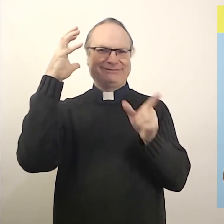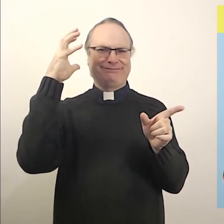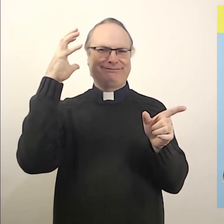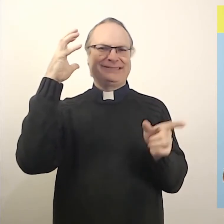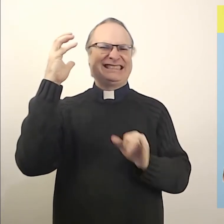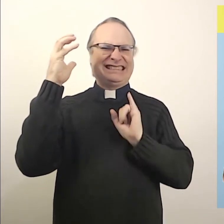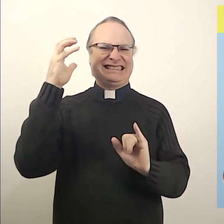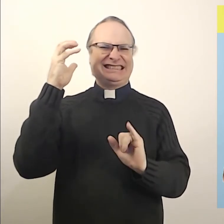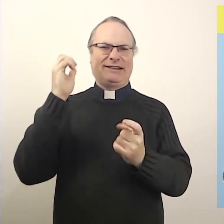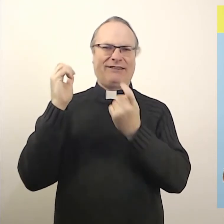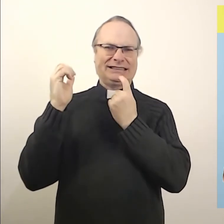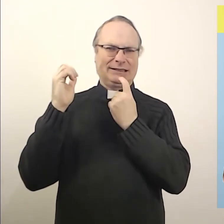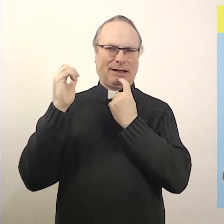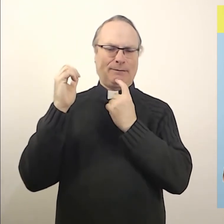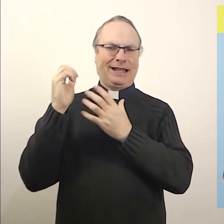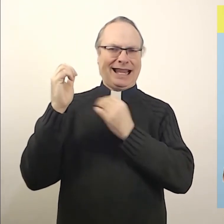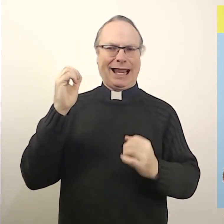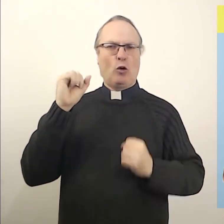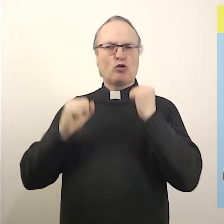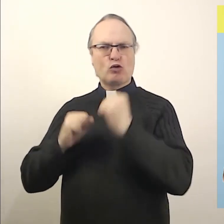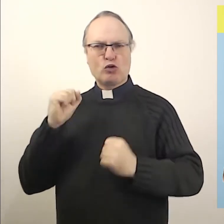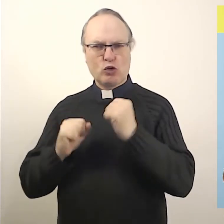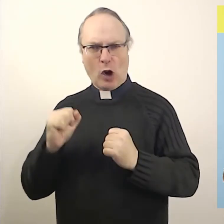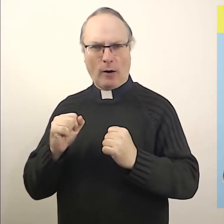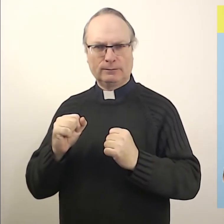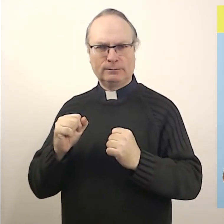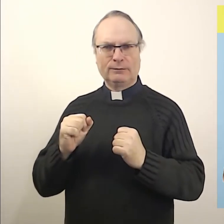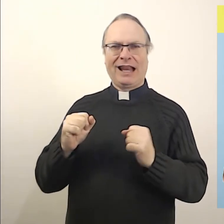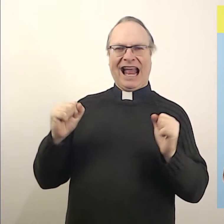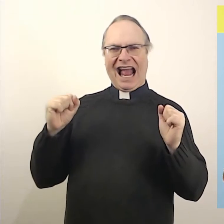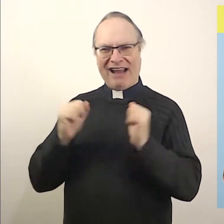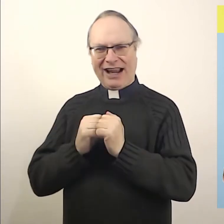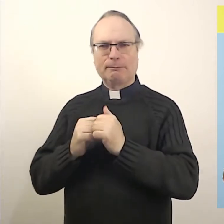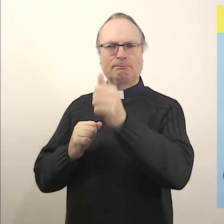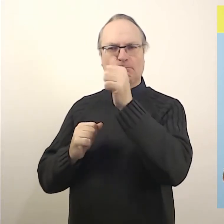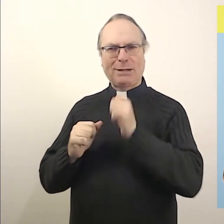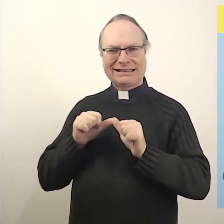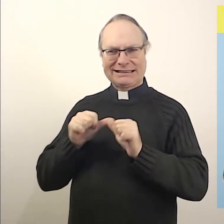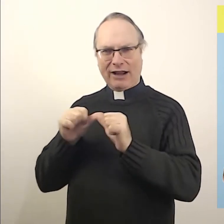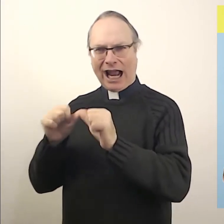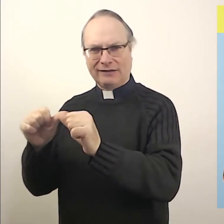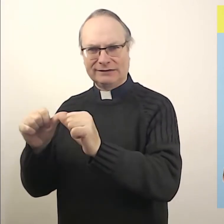si facilement, et courons avec persévérance